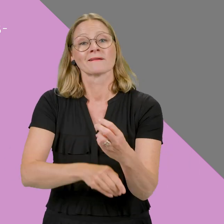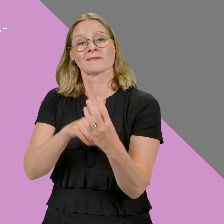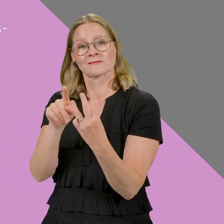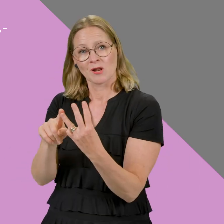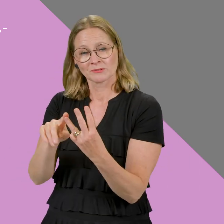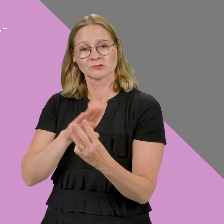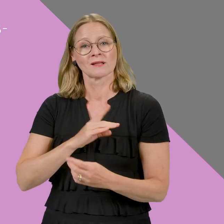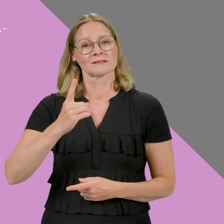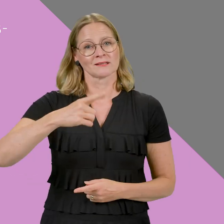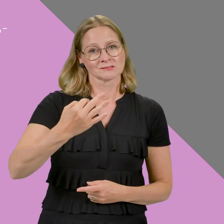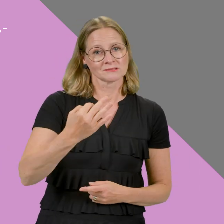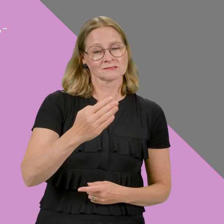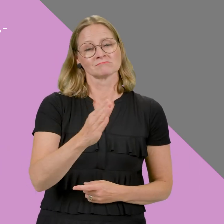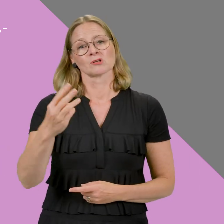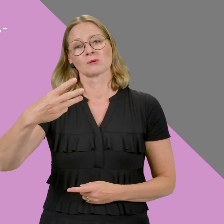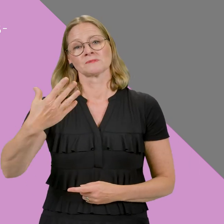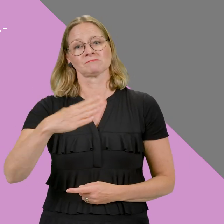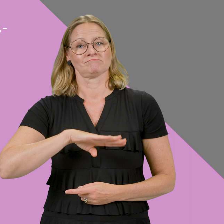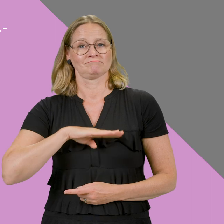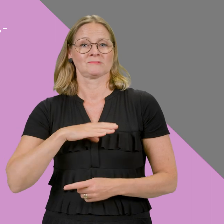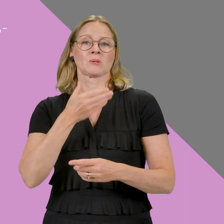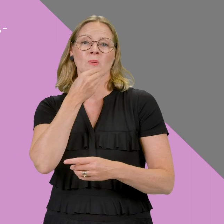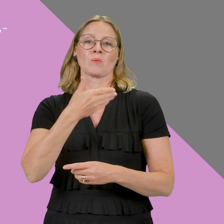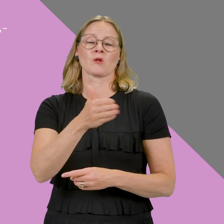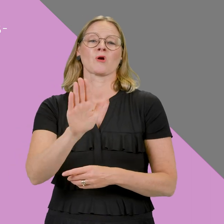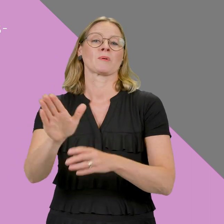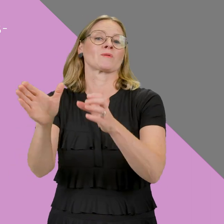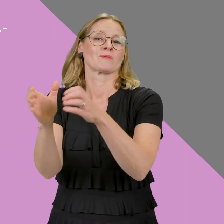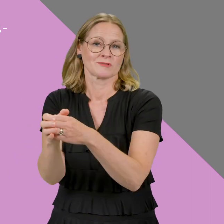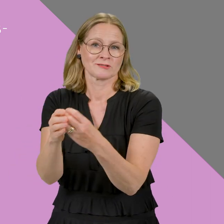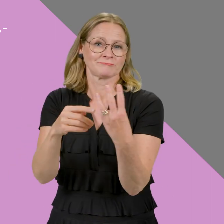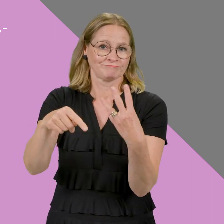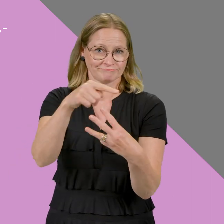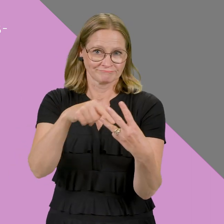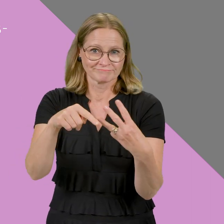sekä 18−35 -vuotiaille nuorille tarkoitettu yhteisö.